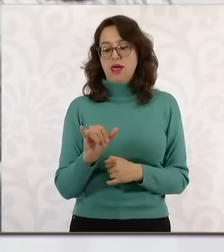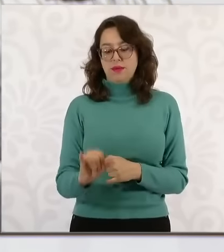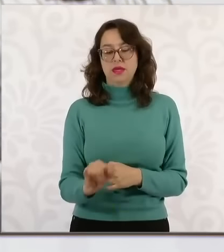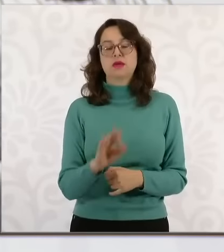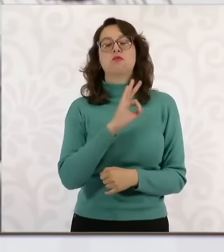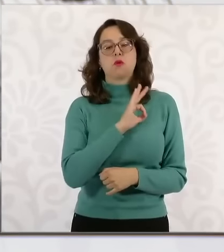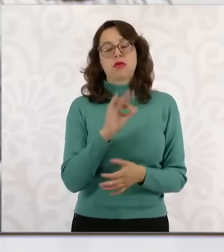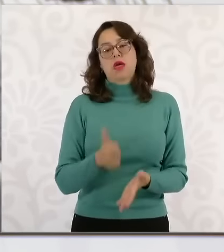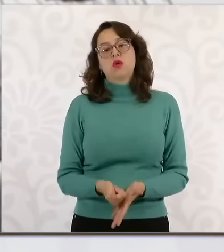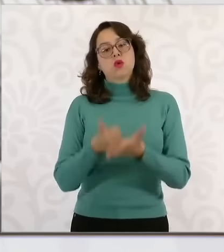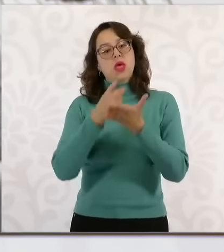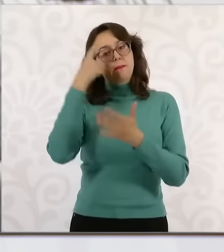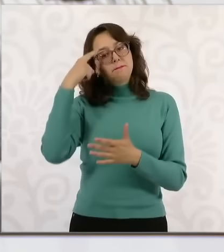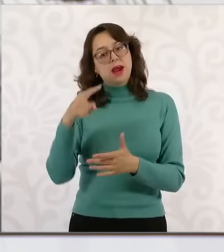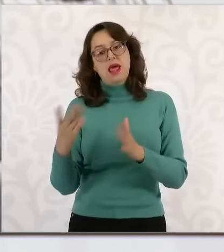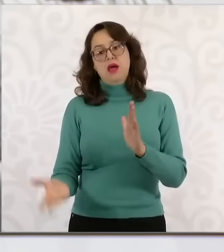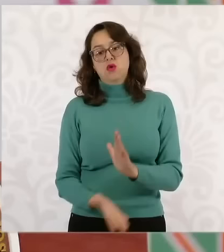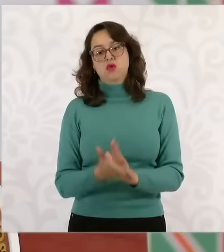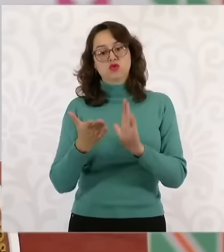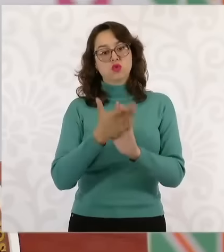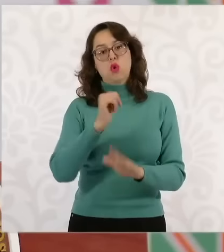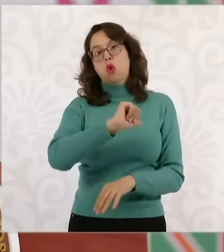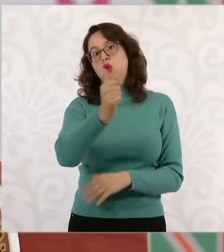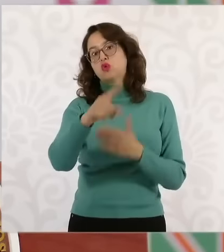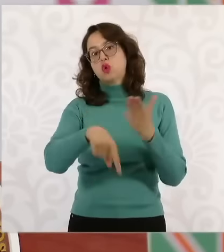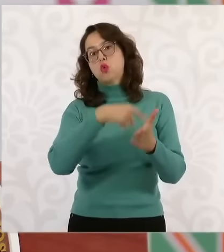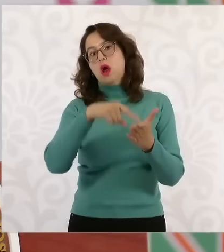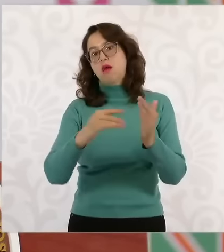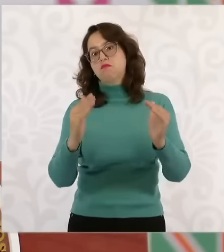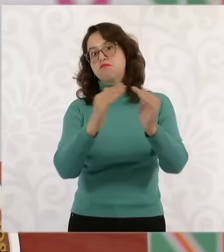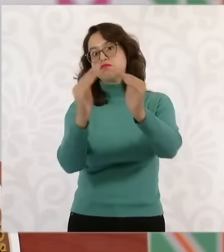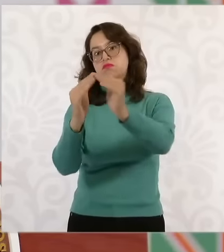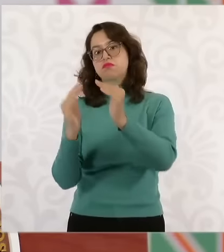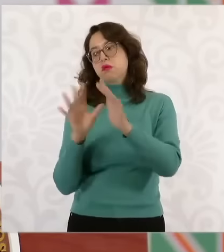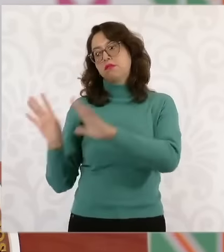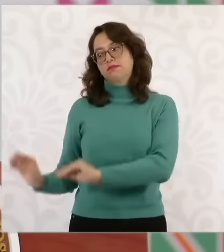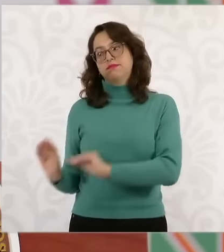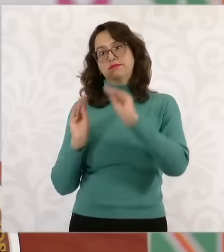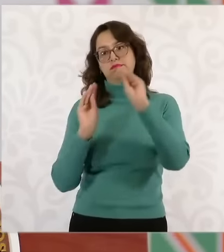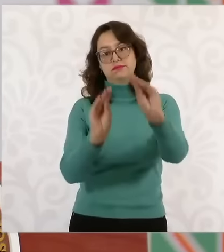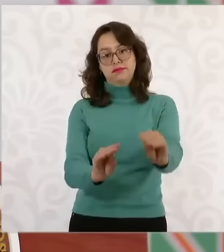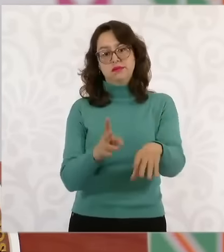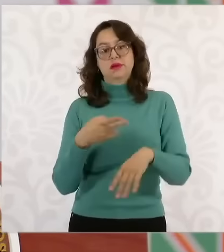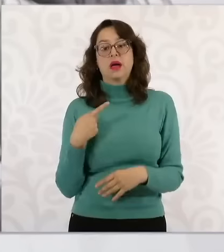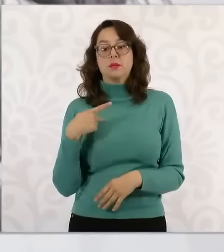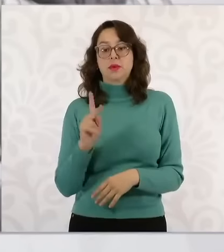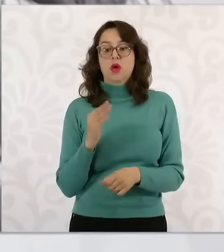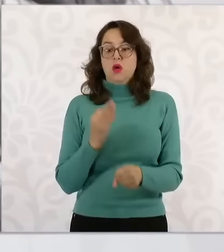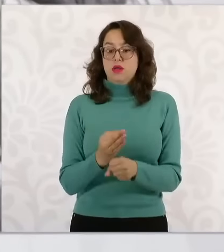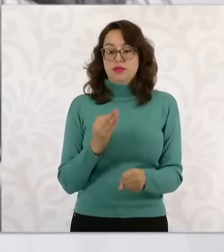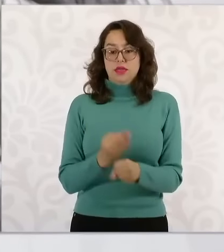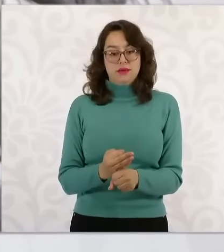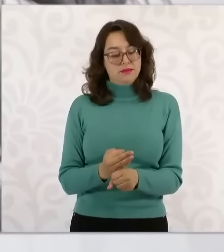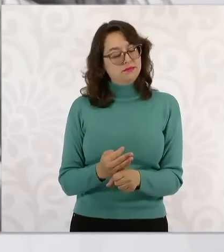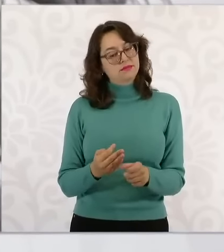a la reubicación de familias en alto riesgo. Por lo pronto, pues es muy importante iniciar en estos